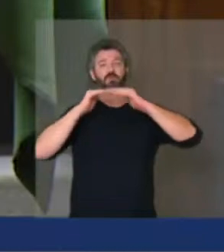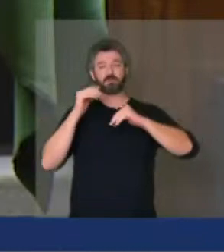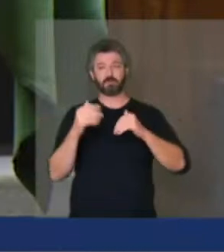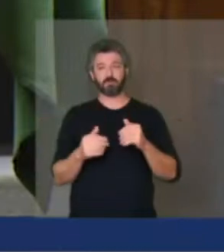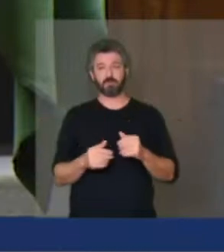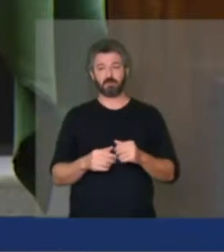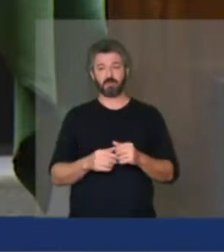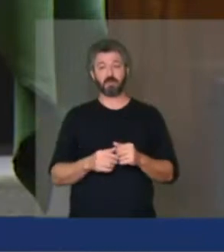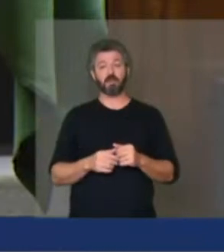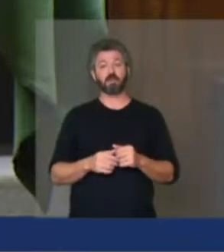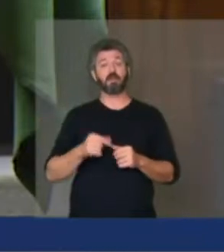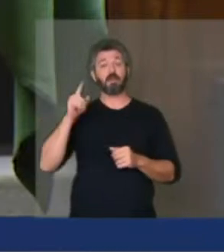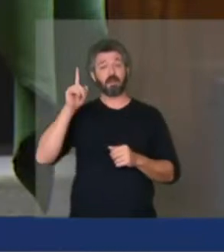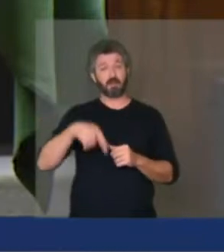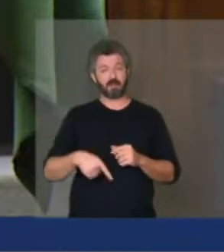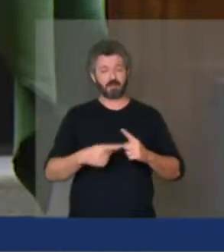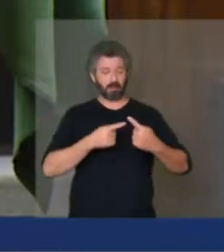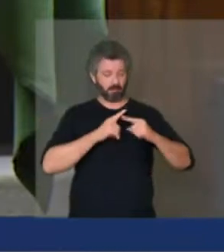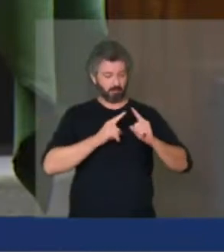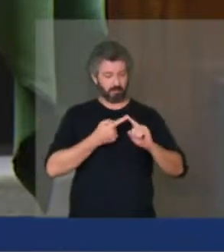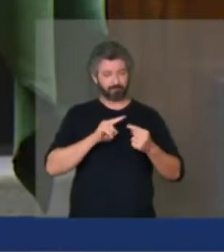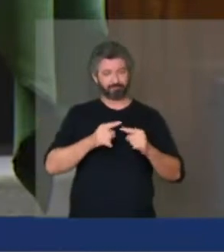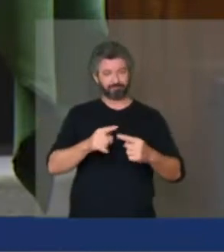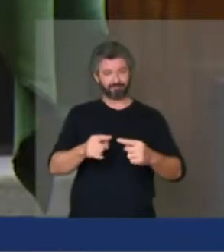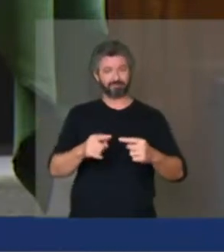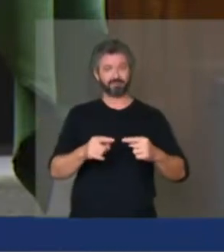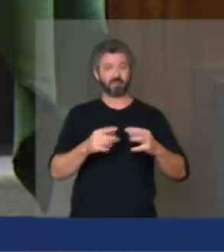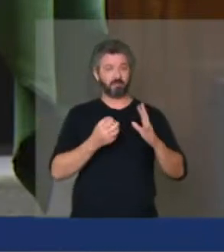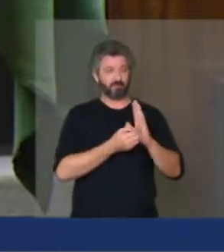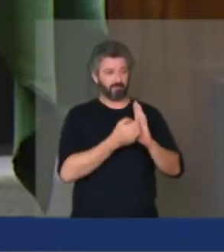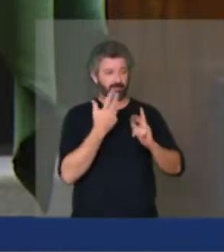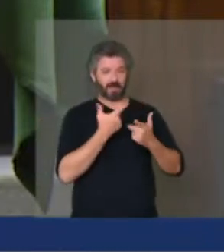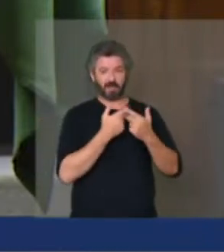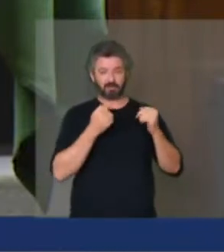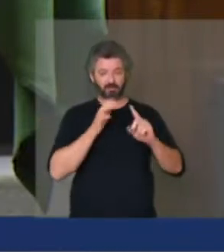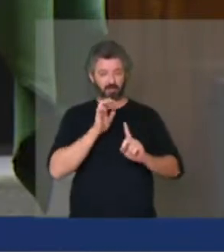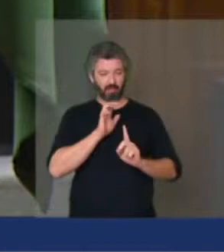TRAMA OU DESSAS TRANÇAS DE RELAÇÕES QUE CARACTERIZAM E RECONHECEM A NOSSA PRÓPRIA HUMANIDADE. POR ISSO, NÓS